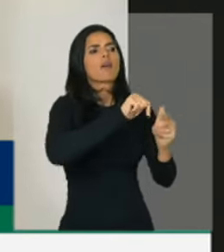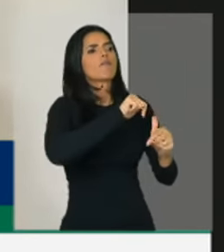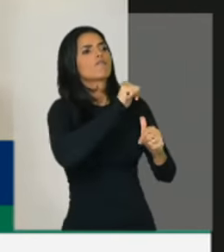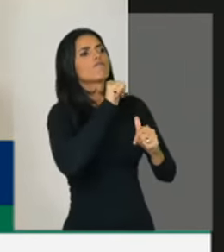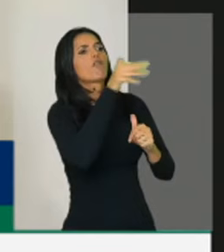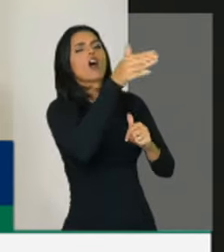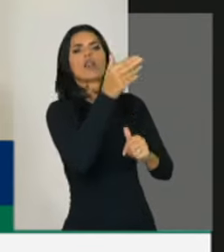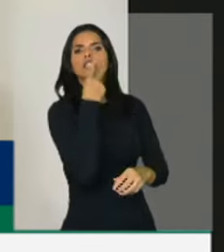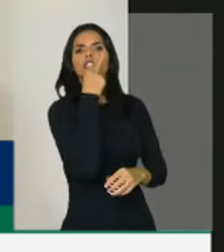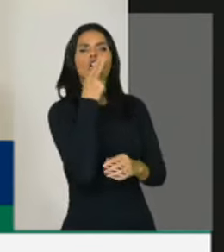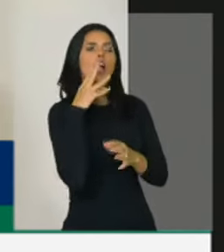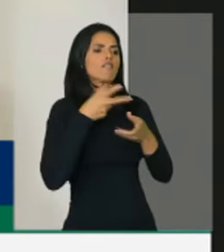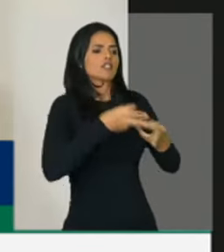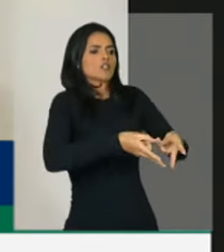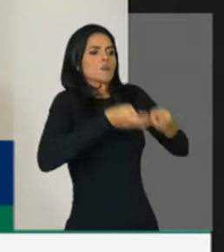EXPLORAR AS NOSSAS RIQUEZAS AQUI. O BRASIL TEM UMA